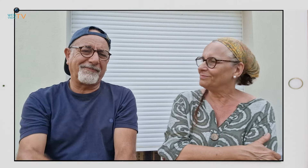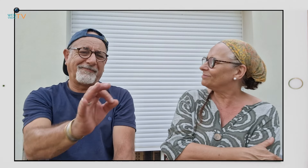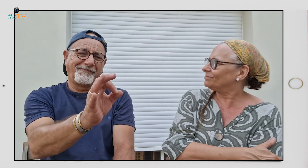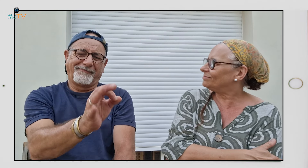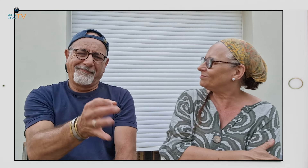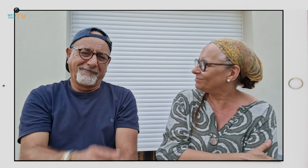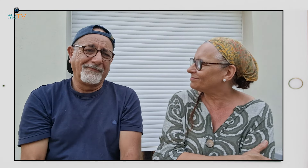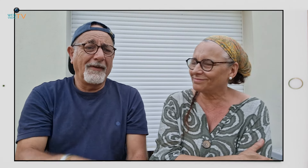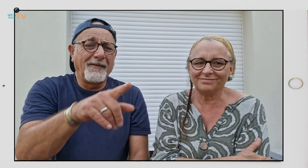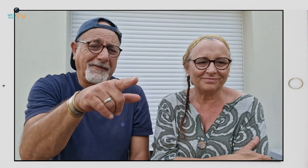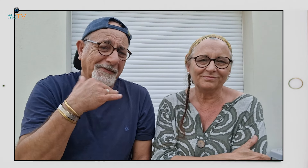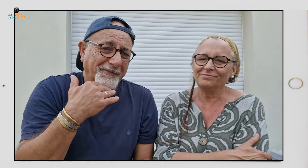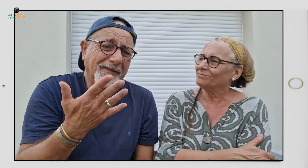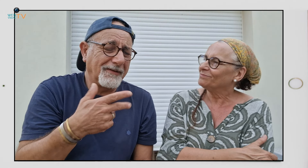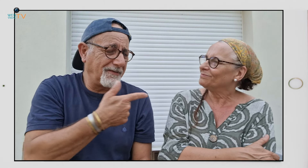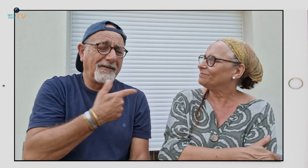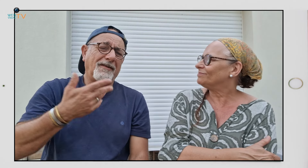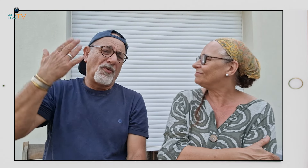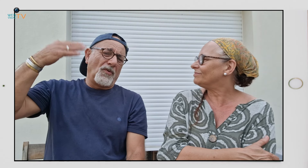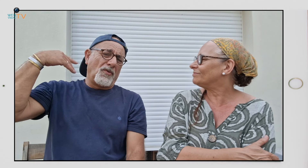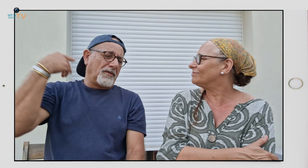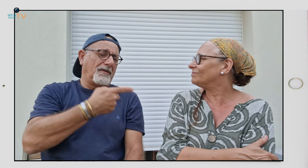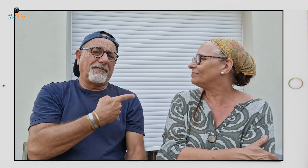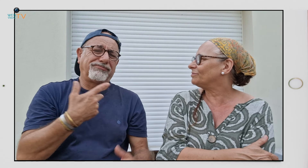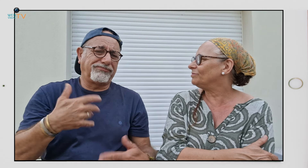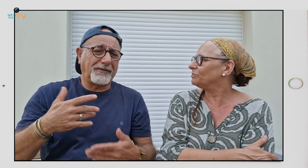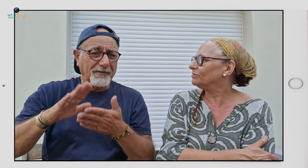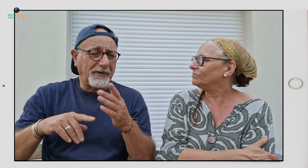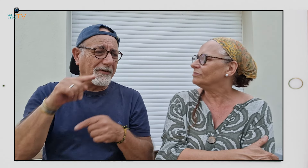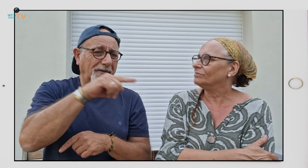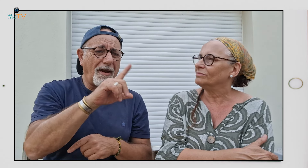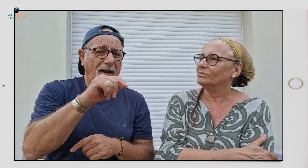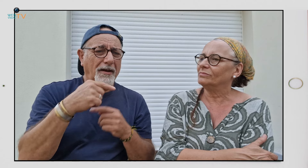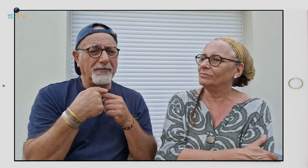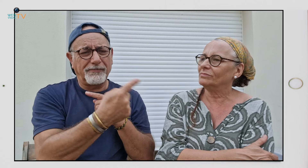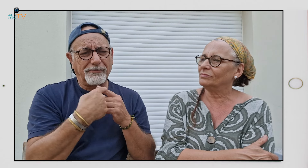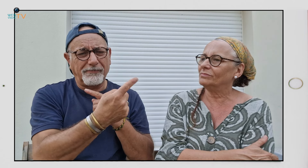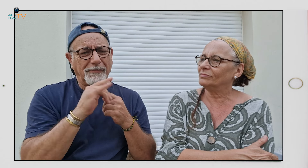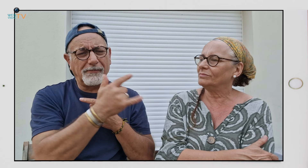Sí, sí. Como sabéis, Marina y yo estuvimos viajando de Barcelona a Los Angeles